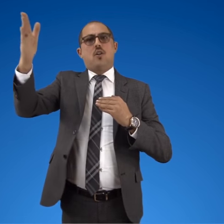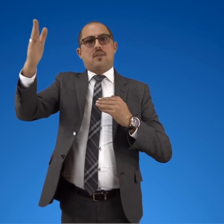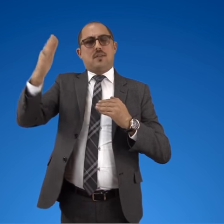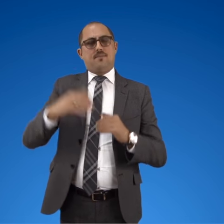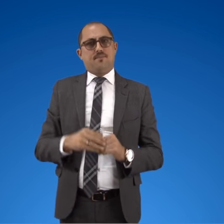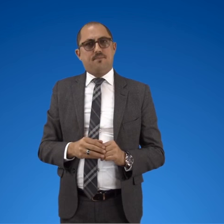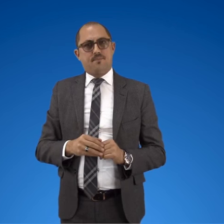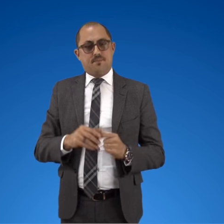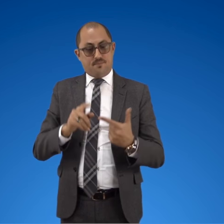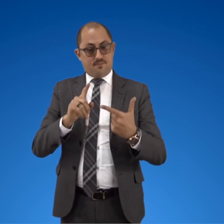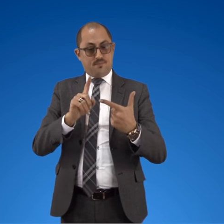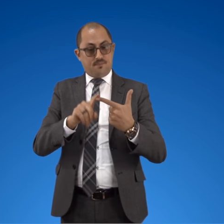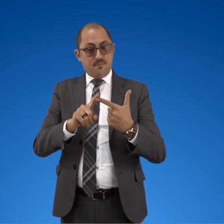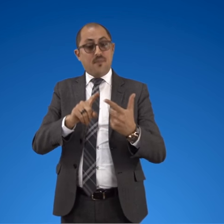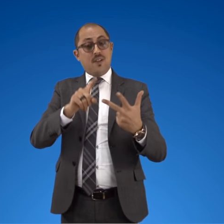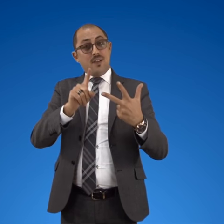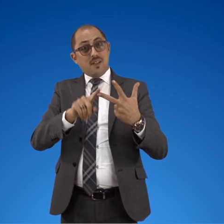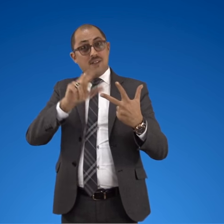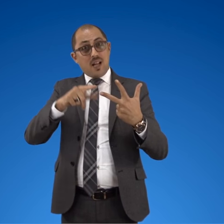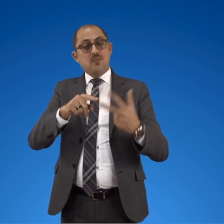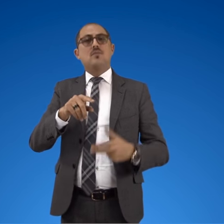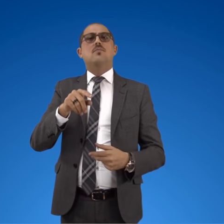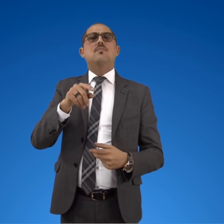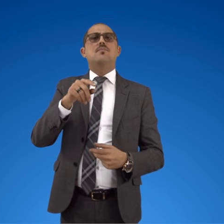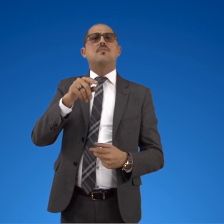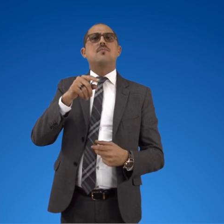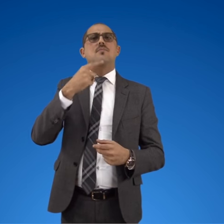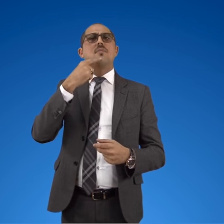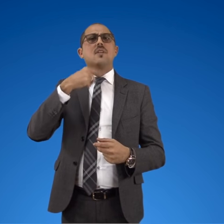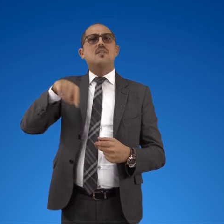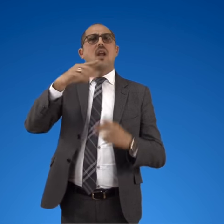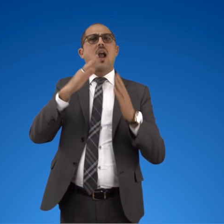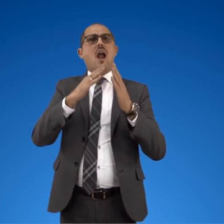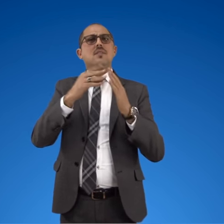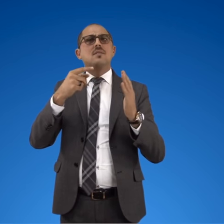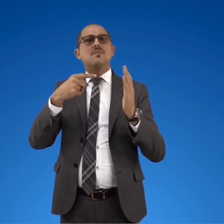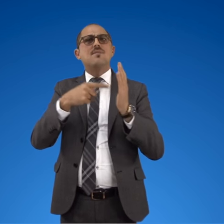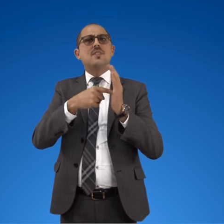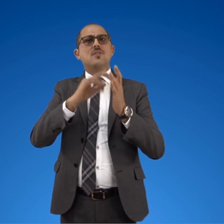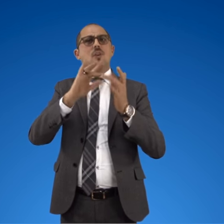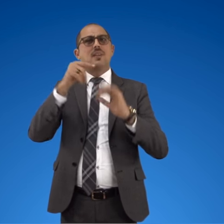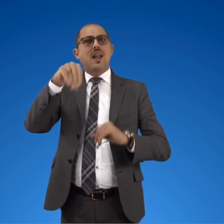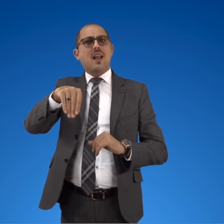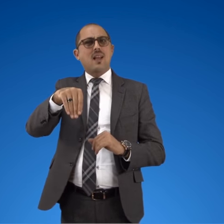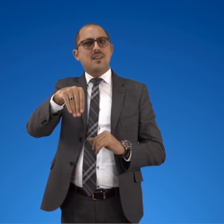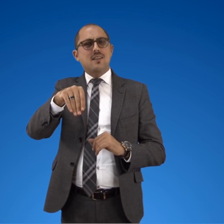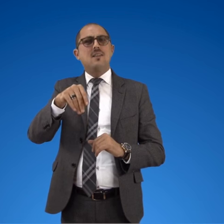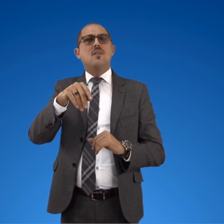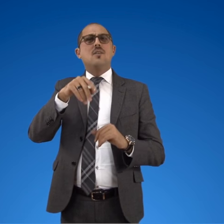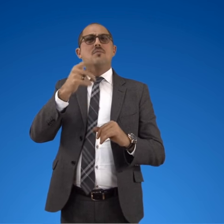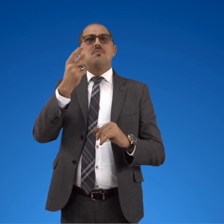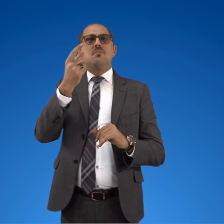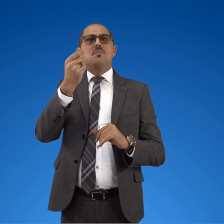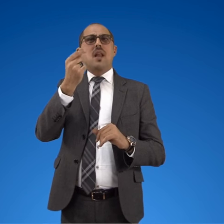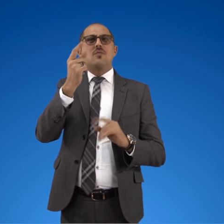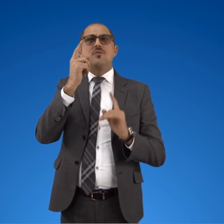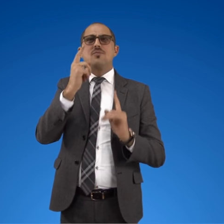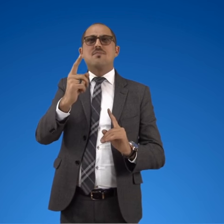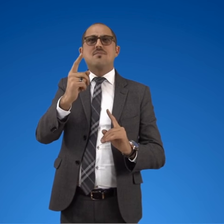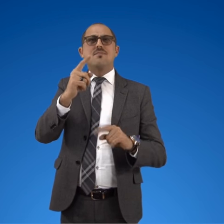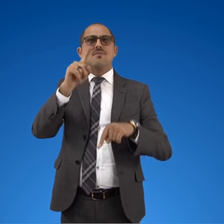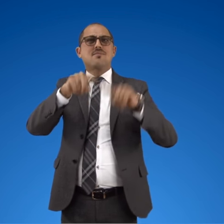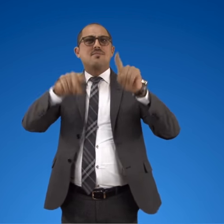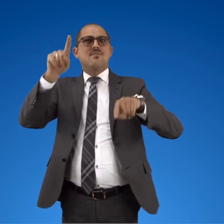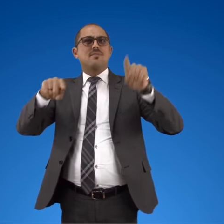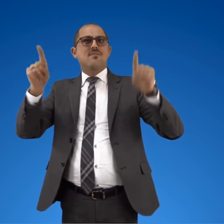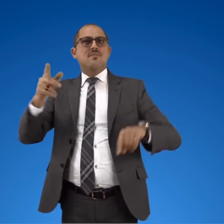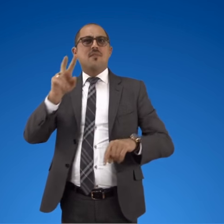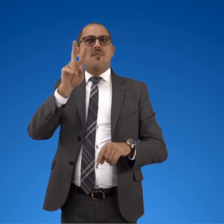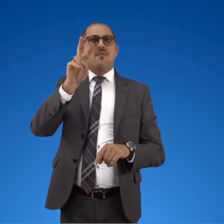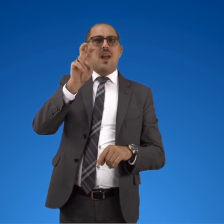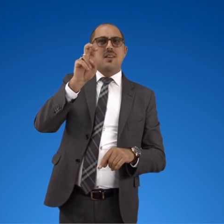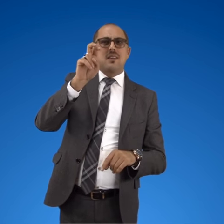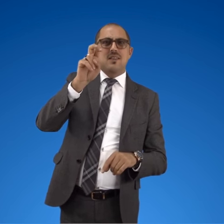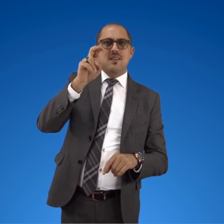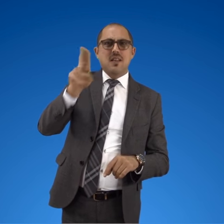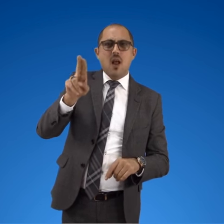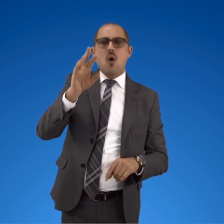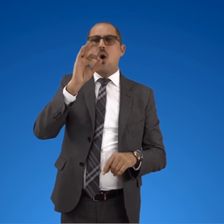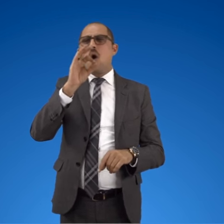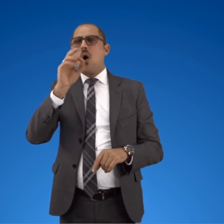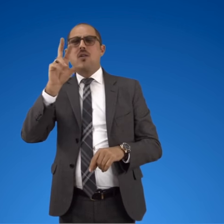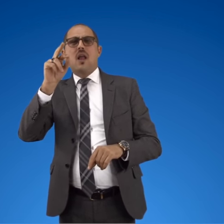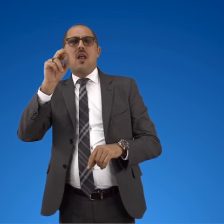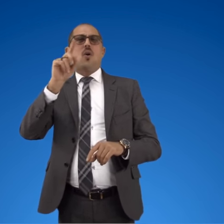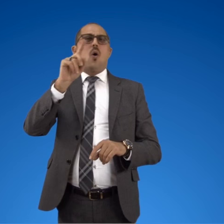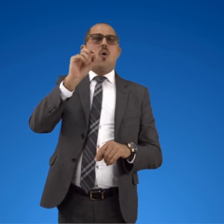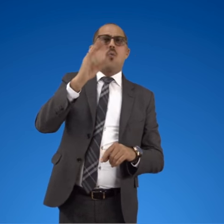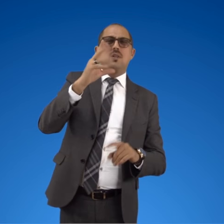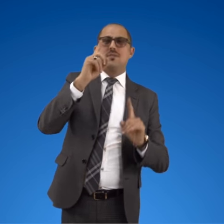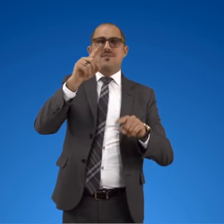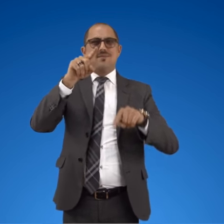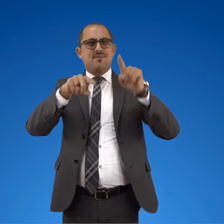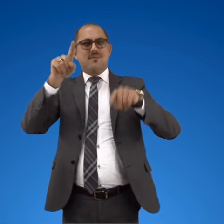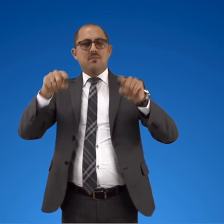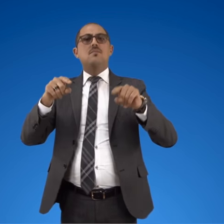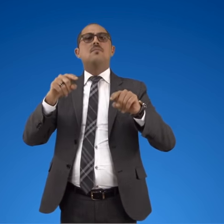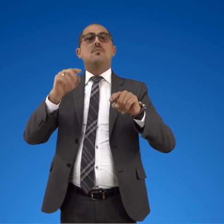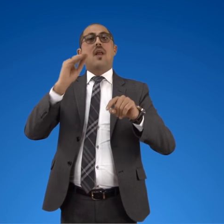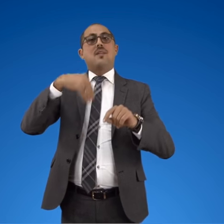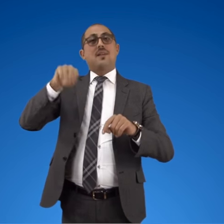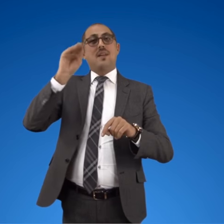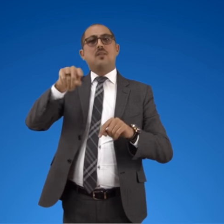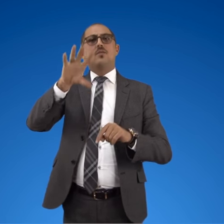e terza proposta l'abbonamento internet fisso di casa con prezzi variabili di 20€ o 30€ o 40€